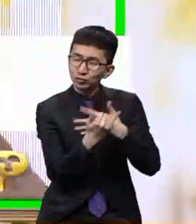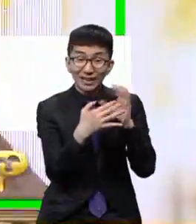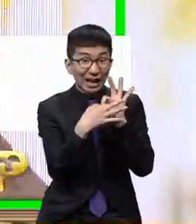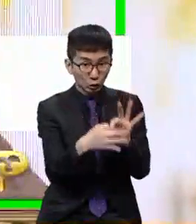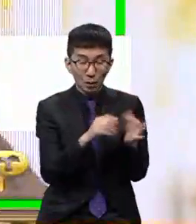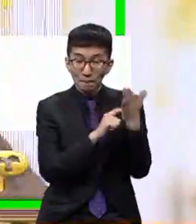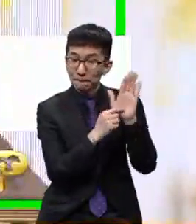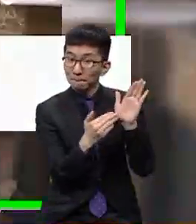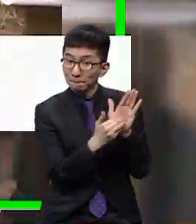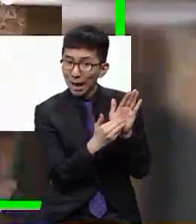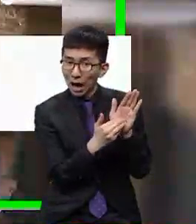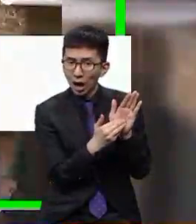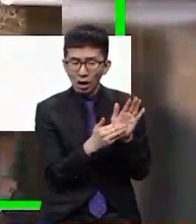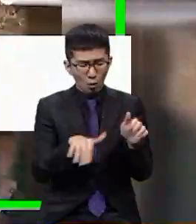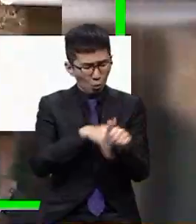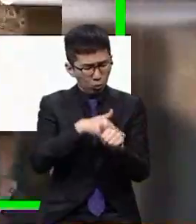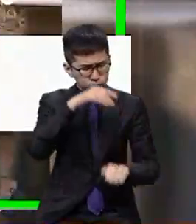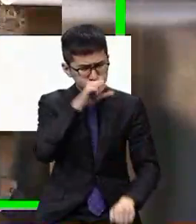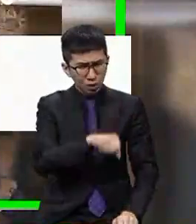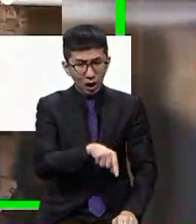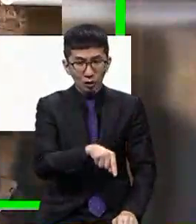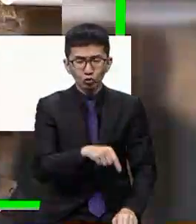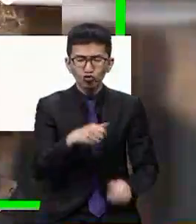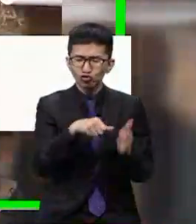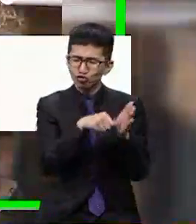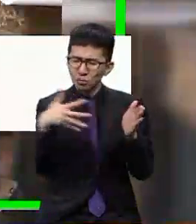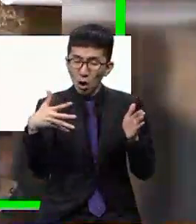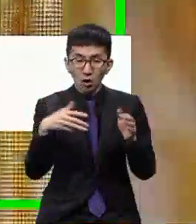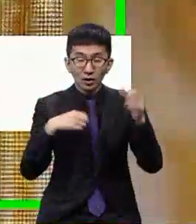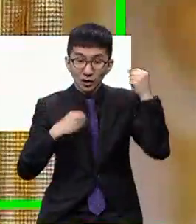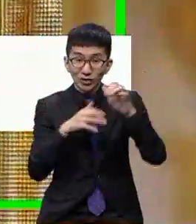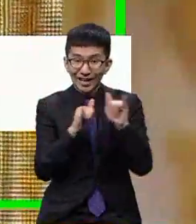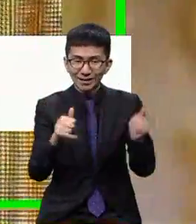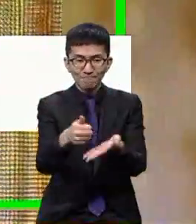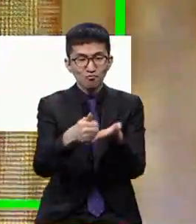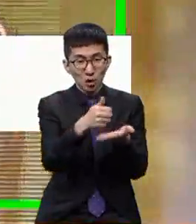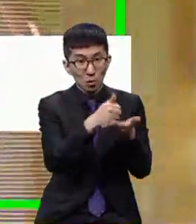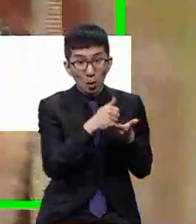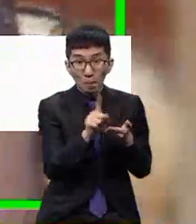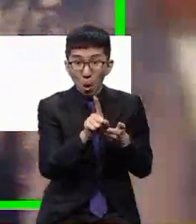화려한 세트에다 유명 연예인들을 초대해 겉모습은 지상파 방송 못지않습니다.